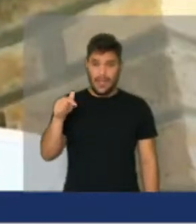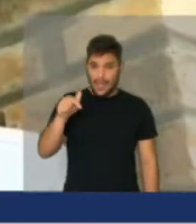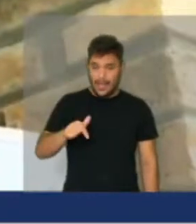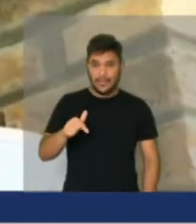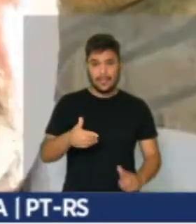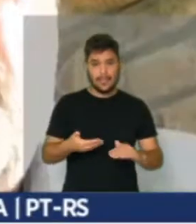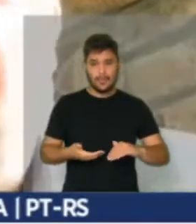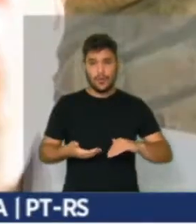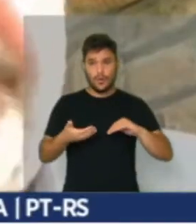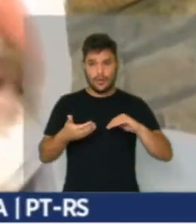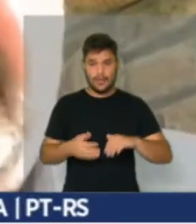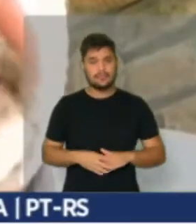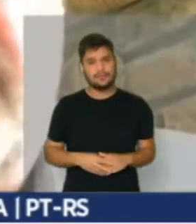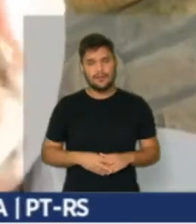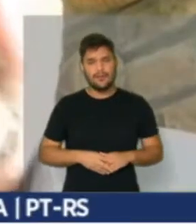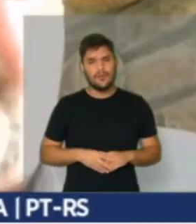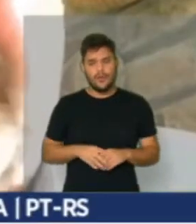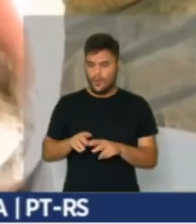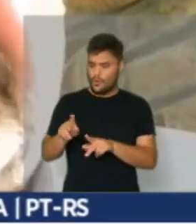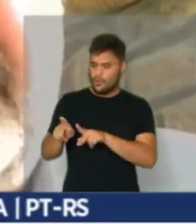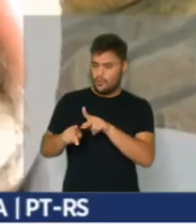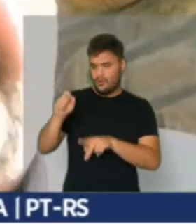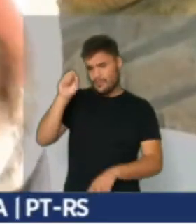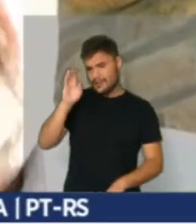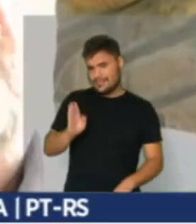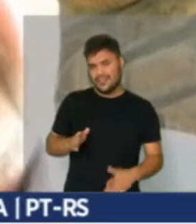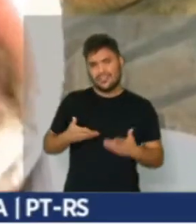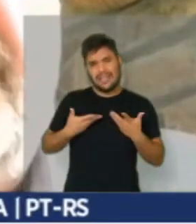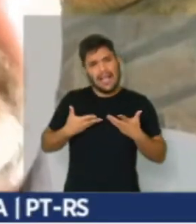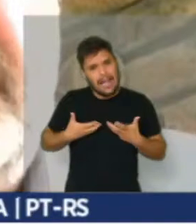RAMOS, ABRIR O PROCESSO DE IMPEACHMENT CONTRA O BOLSONARO, O POVO BRASILEIRO NÃO SUPORTA MAIS UM ANO E